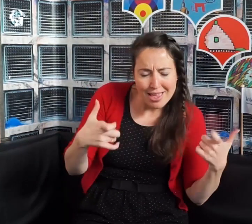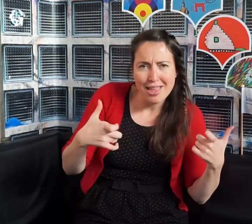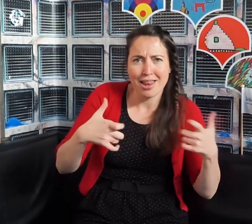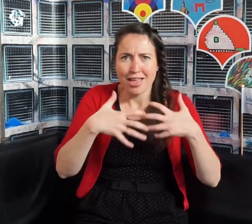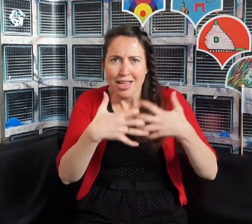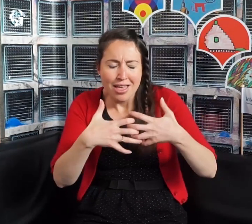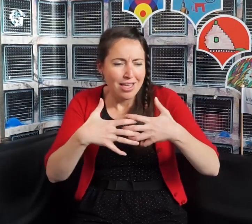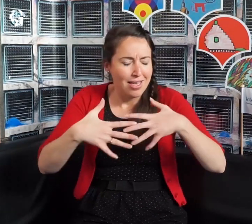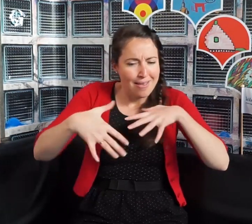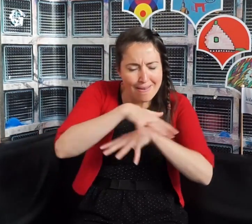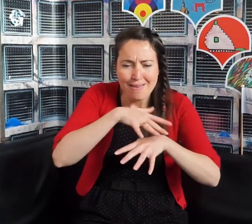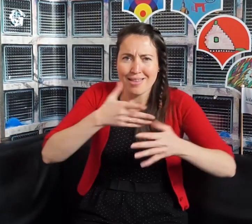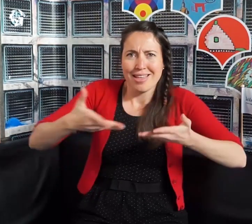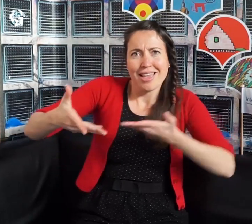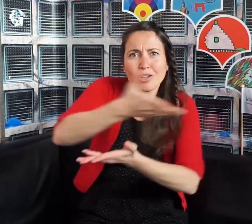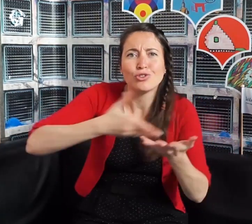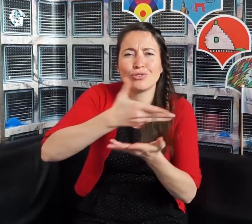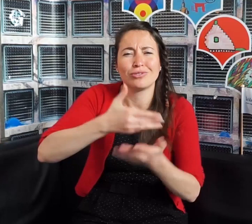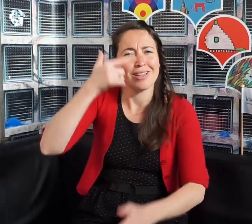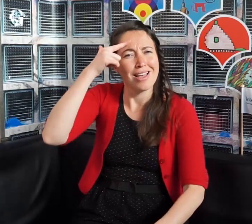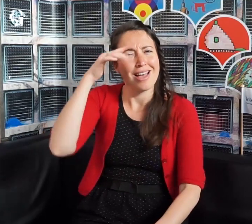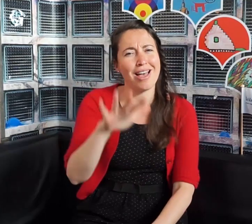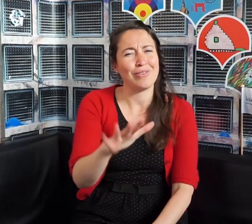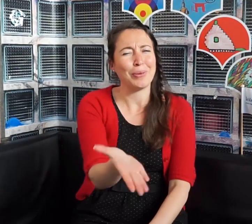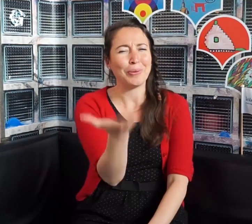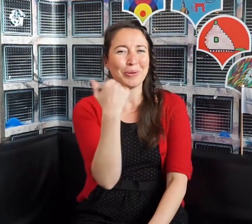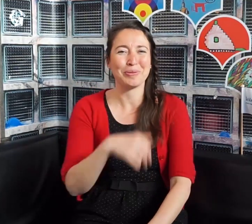Venez tester avec nous quelques dispositifs et nous donner votre avis